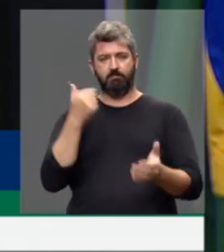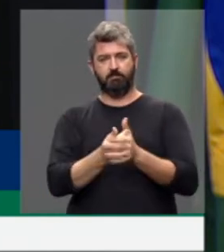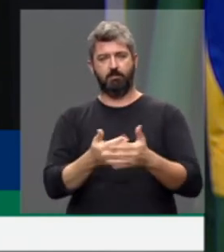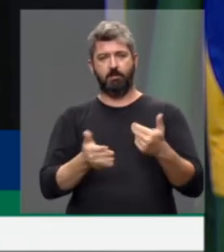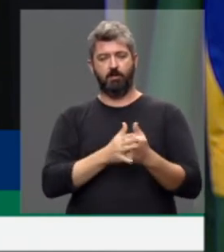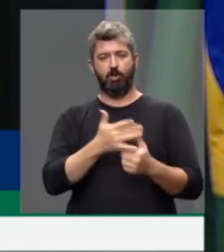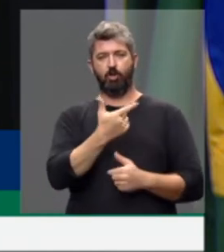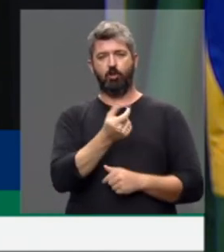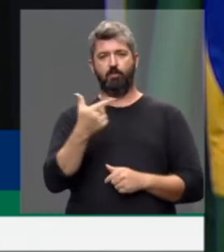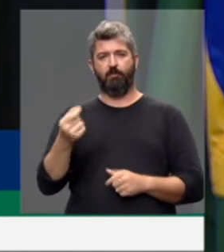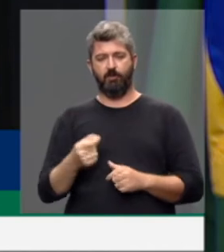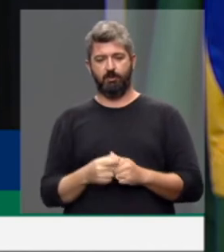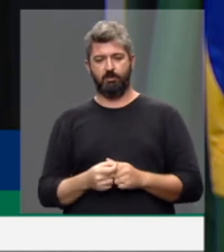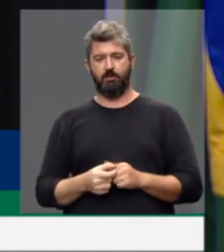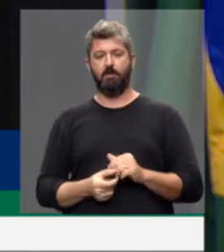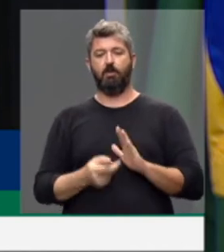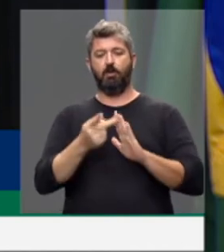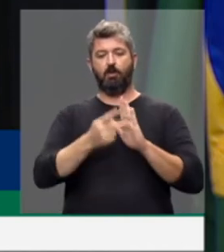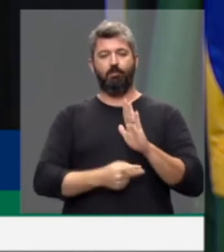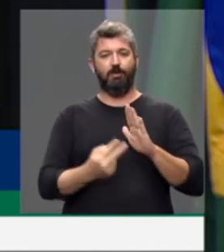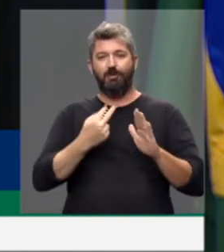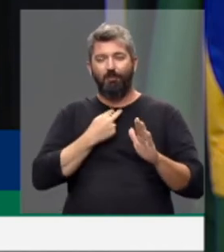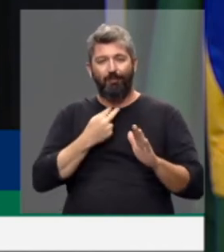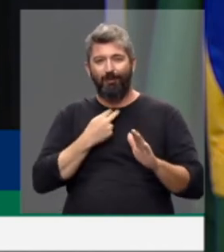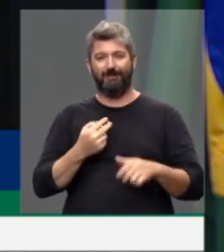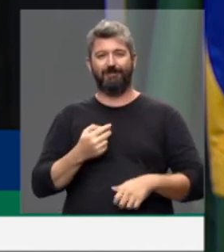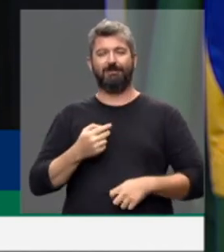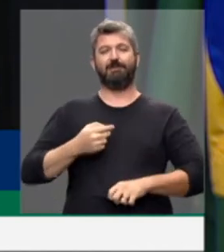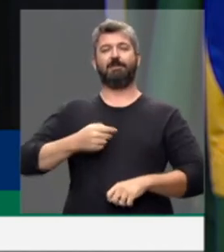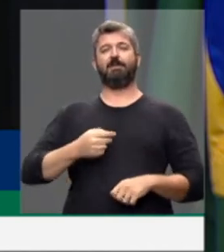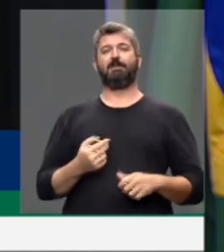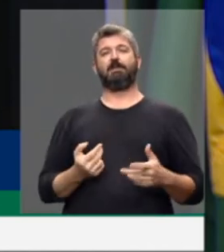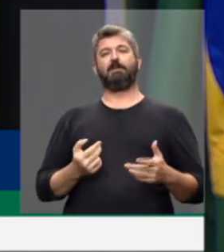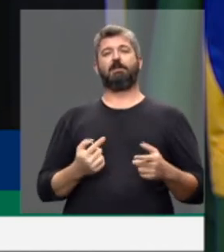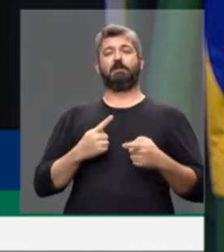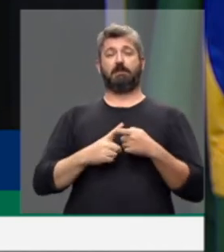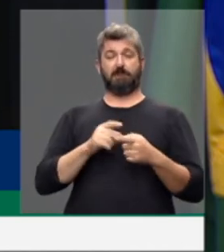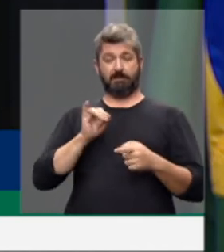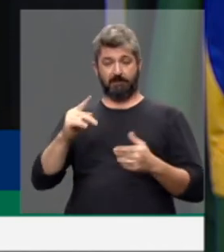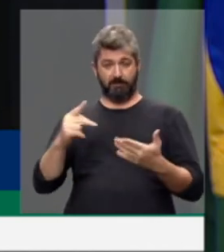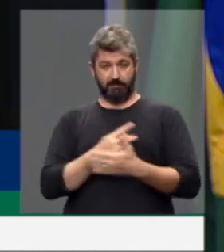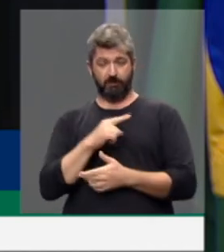PAUTA ESSE PROJETO DA PAUTA DE AMANHÃ OU DA PAUTA SEGUNDA-FEIRA, DA PAUTA DE 2020. É UM PROJETO QUE NÃO